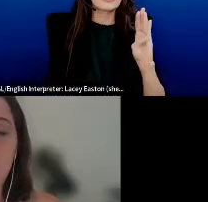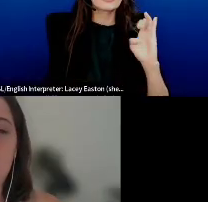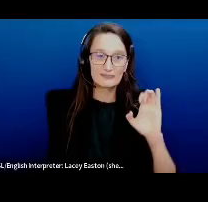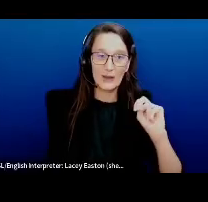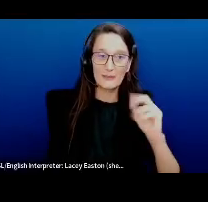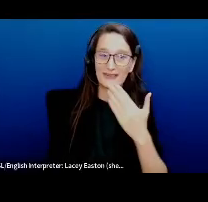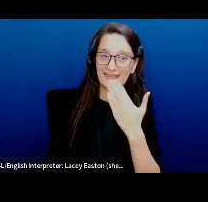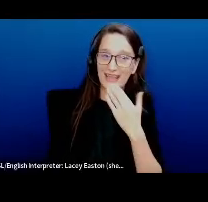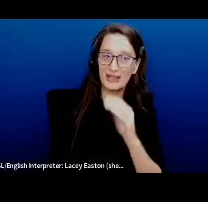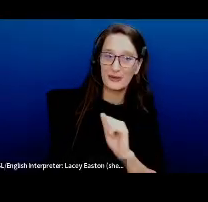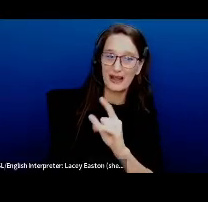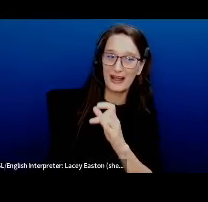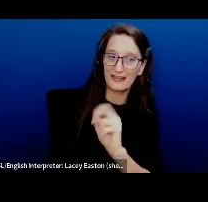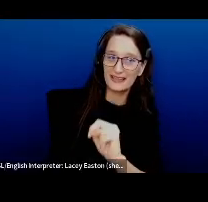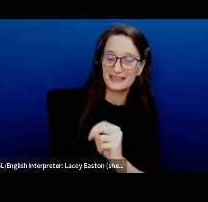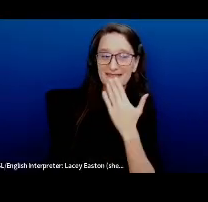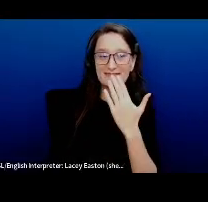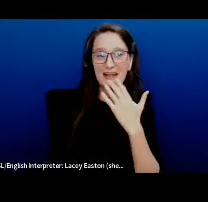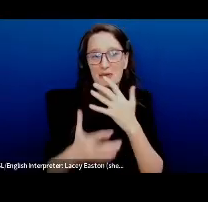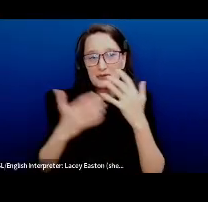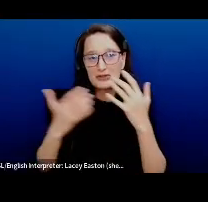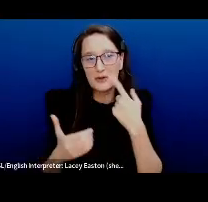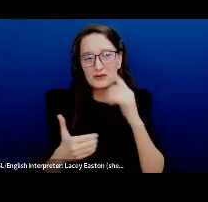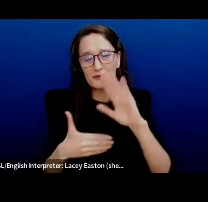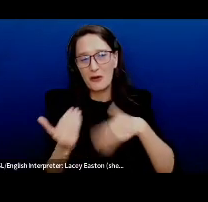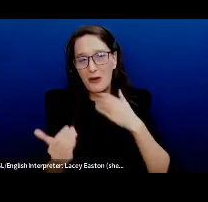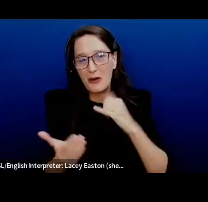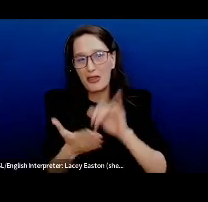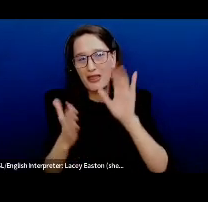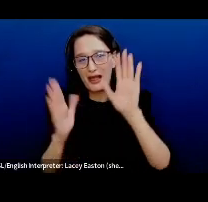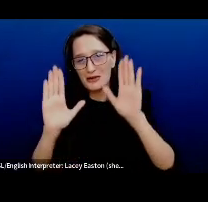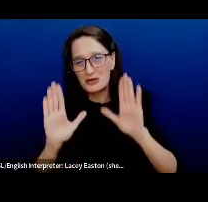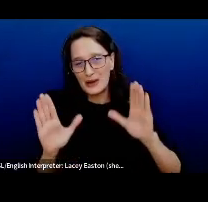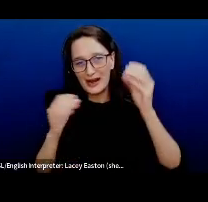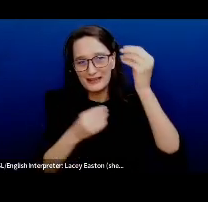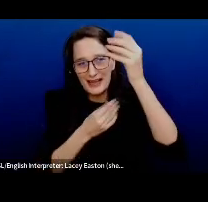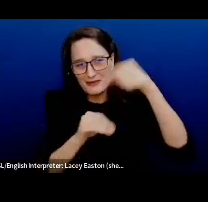Muchas gracias por toda la excelente información. Es muy detallada y me encanta escuchar sus